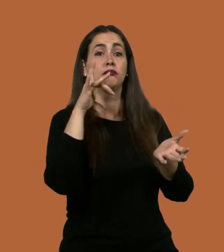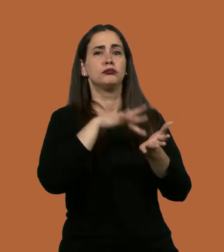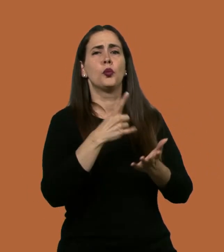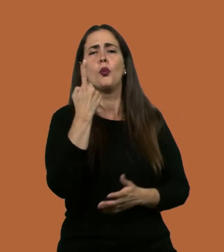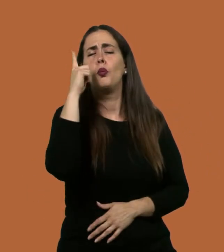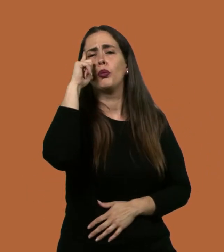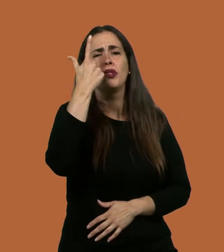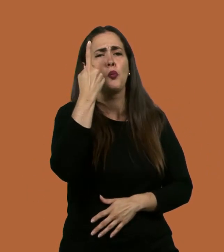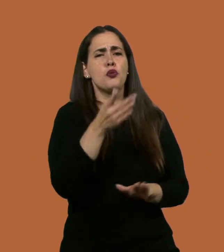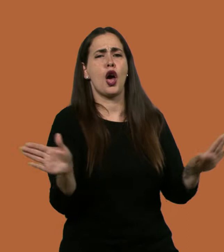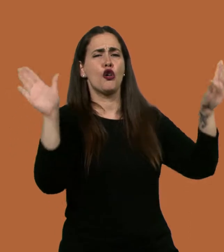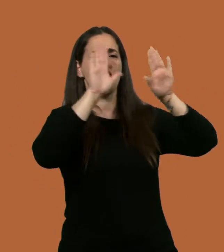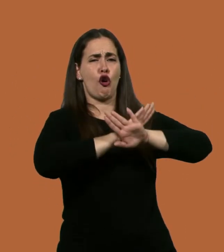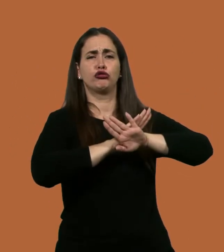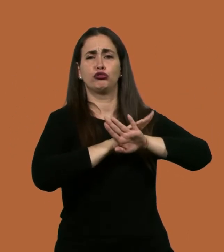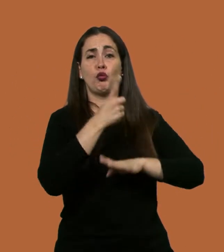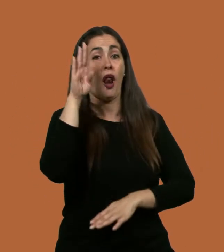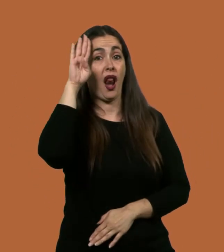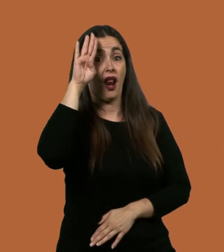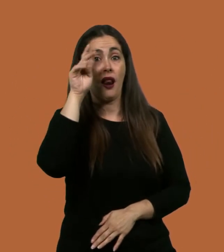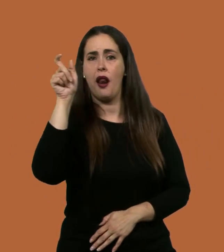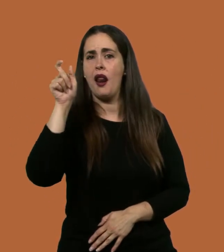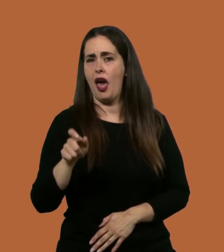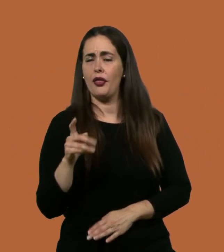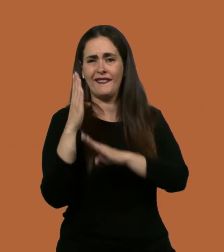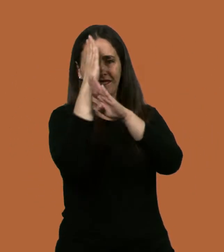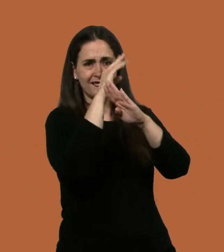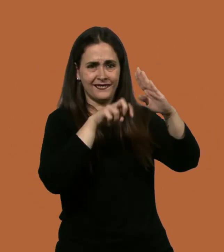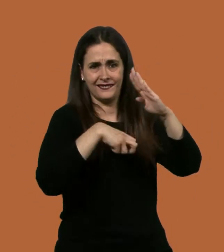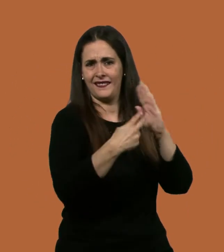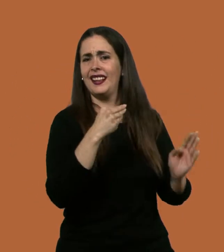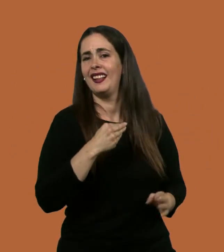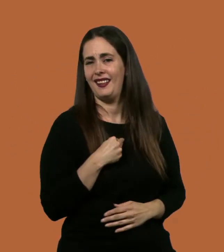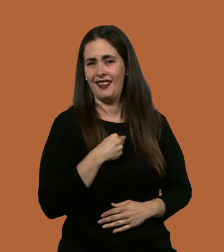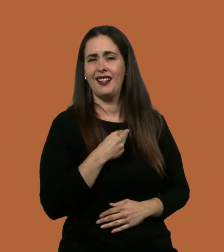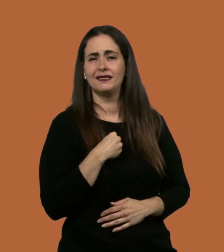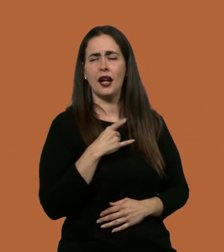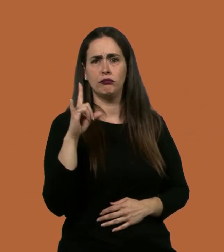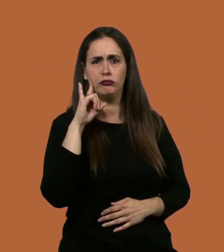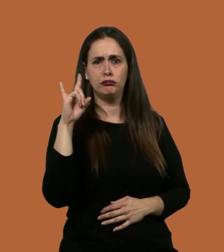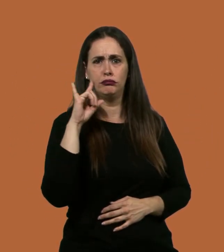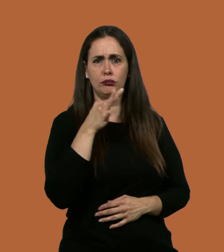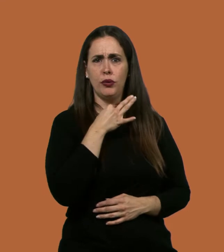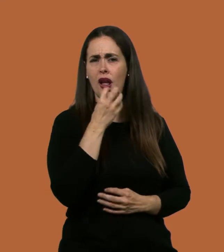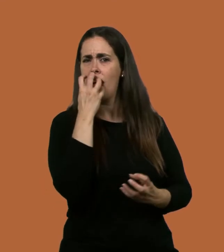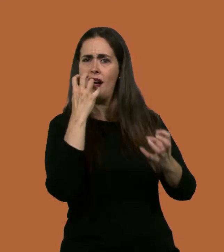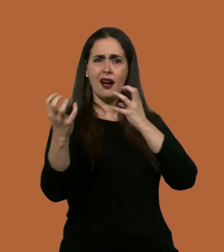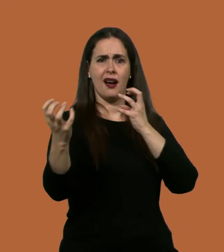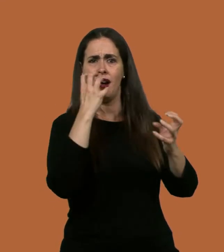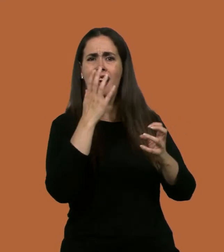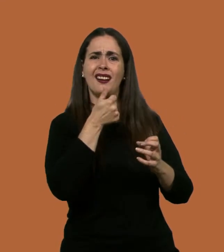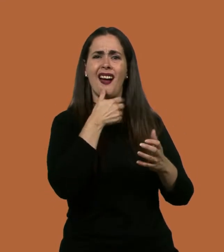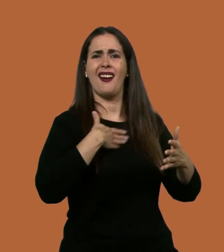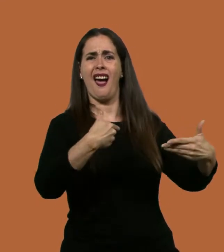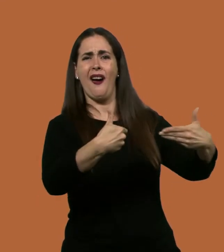Una nit un lladregot es va amagar a l’església i va sentir la veu que feia la pregunta.